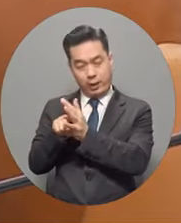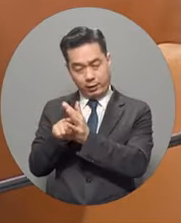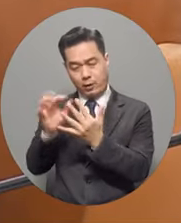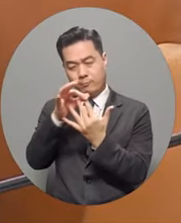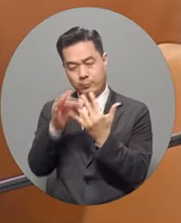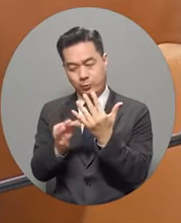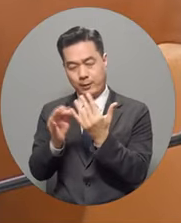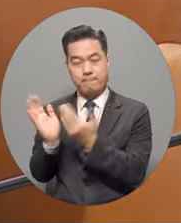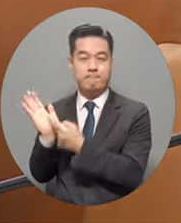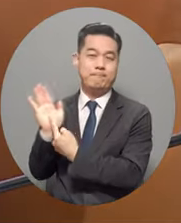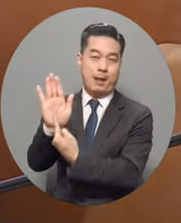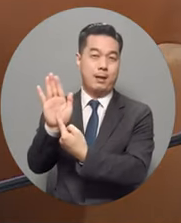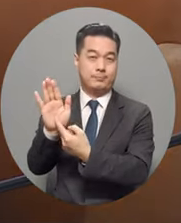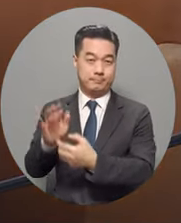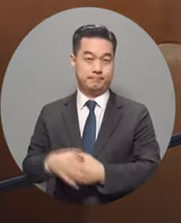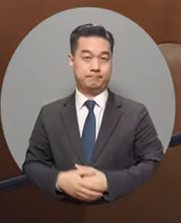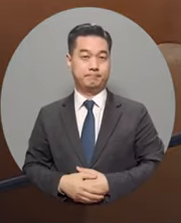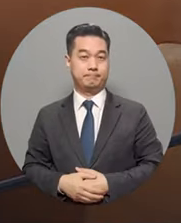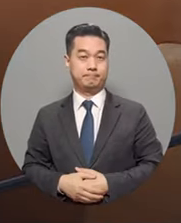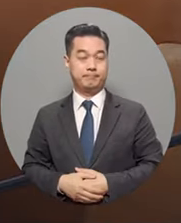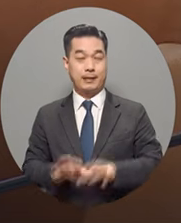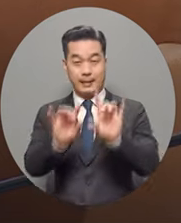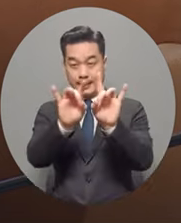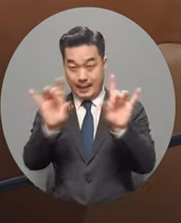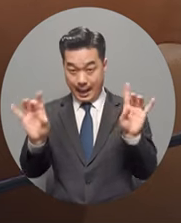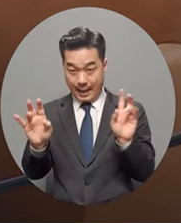밸류업 프로그램을 발표했습니다.